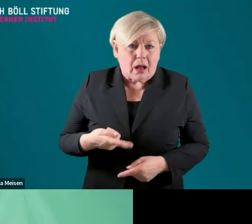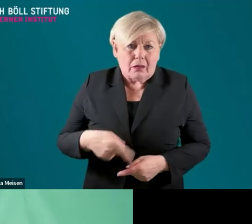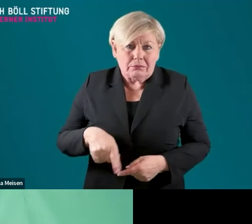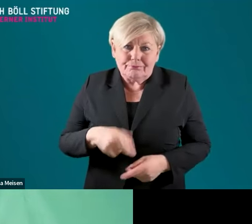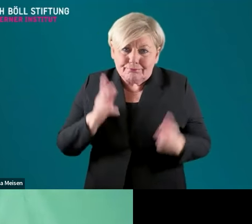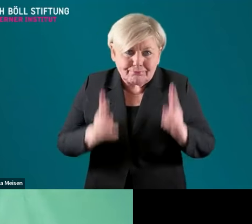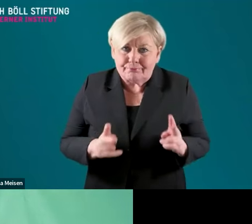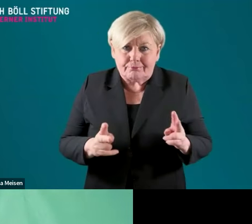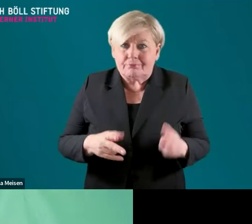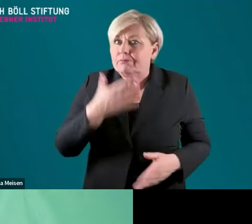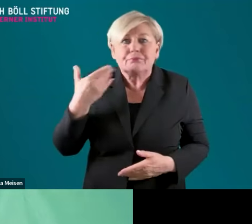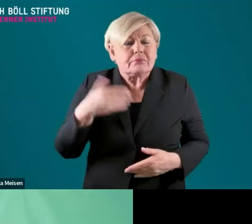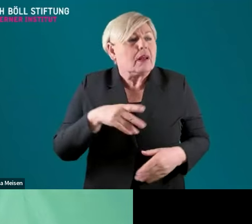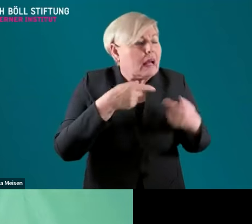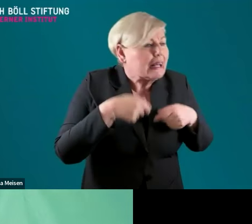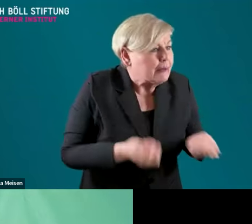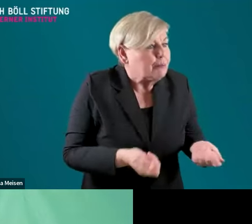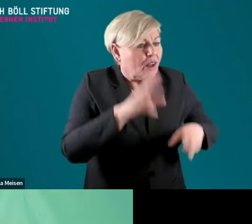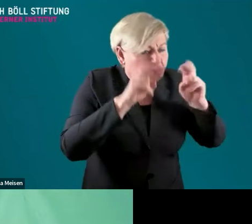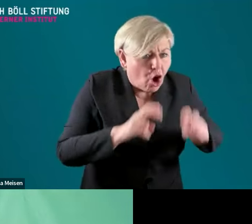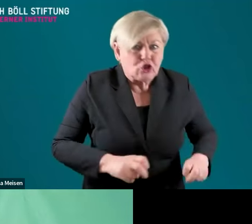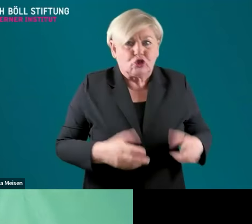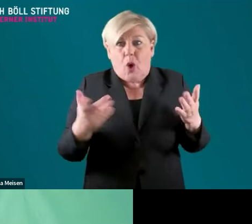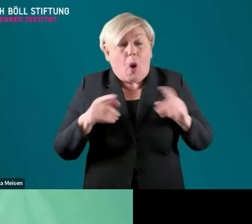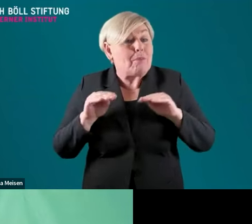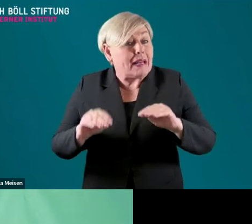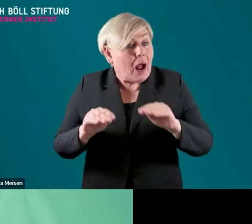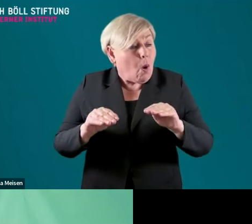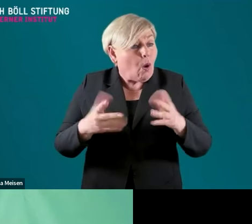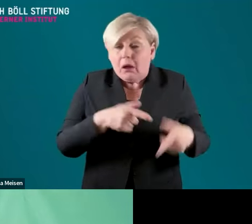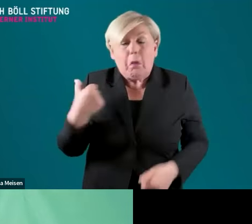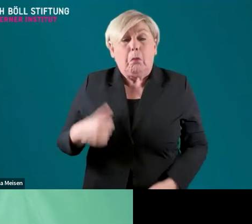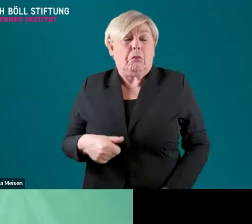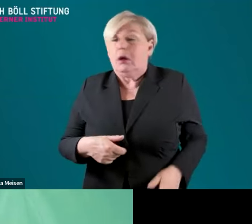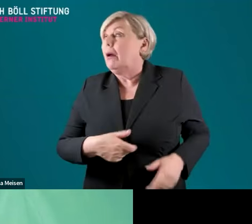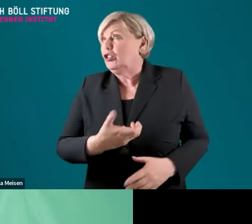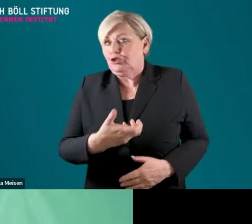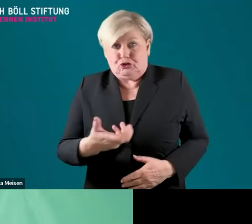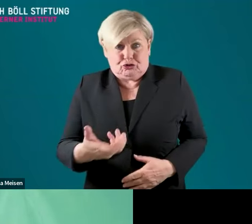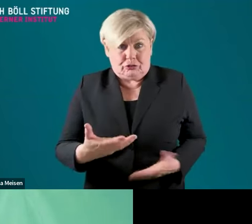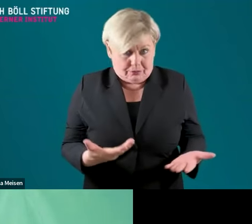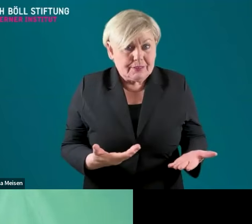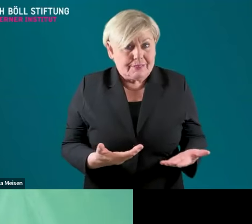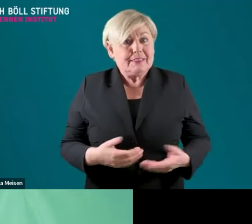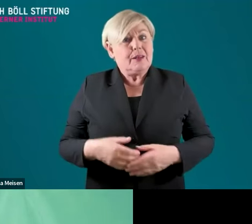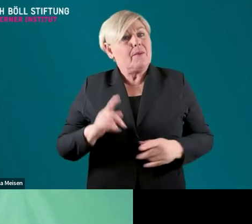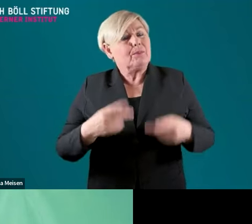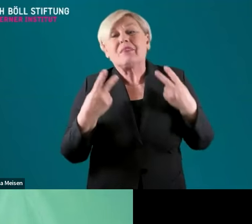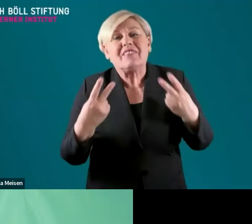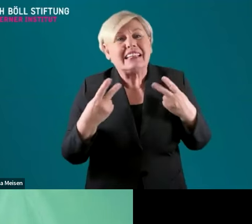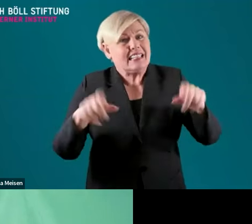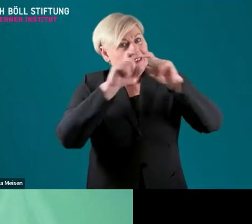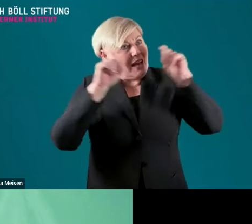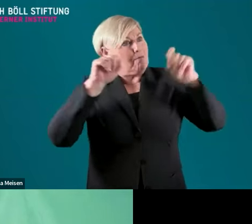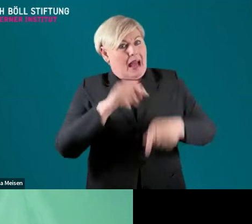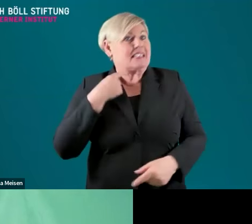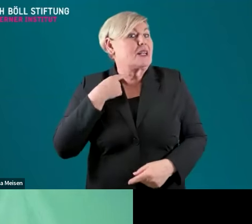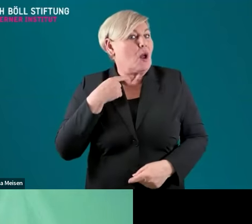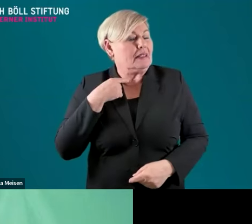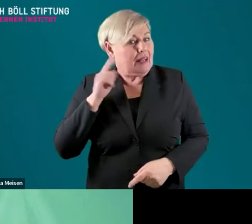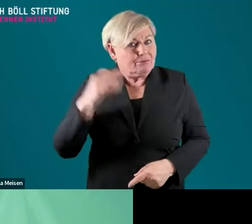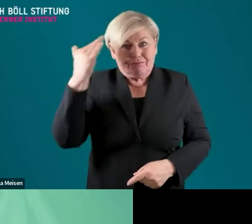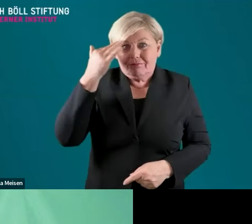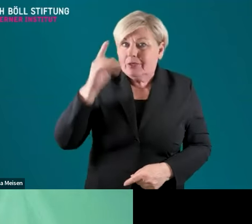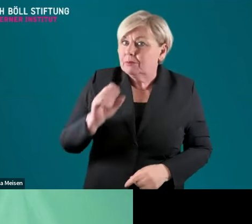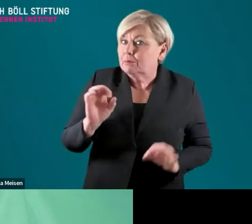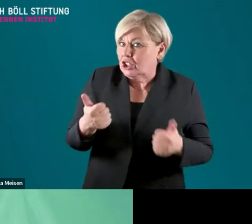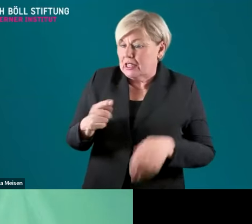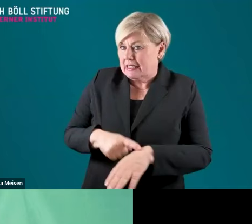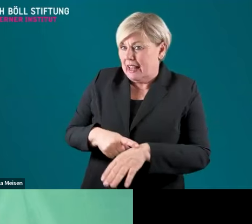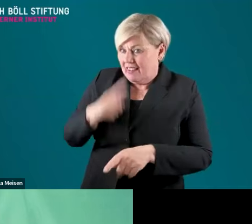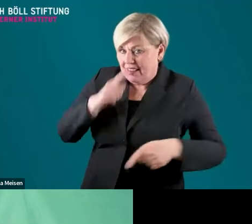was es an Forschung und auch aus der Frühpädagogik dazu gibt und wie wichtig es ist, sich auch mit Sexualität auseinanderzusetzen, gerade in der Zeit, wo es sich entwickelt.